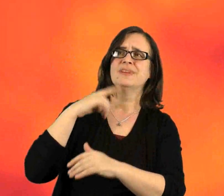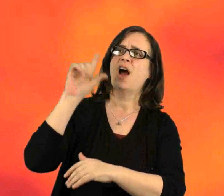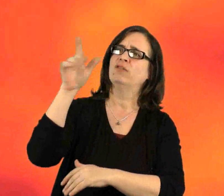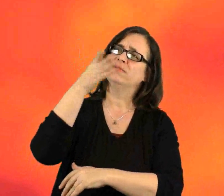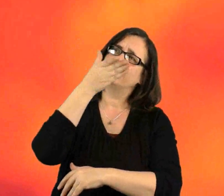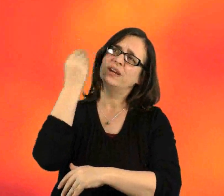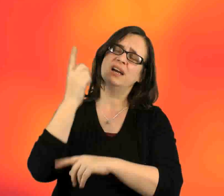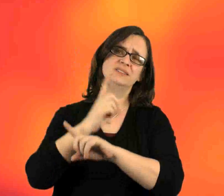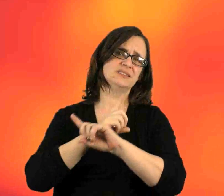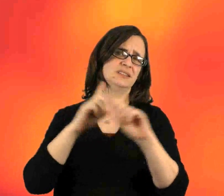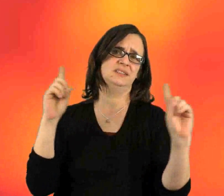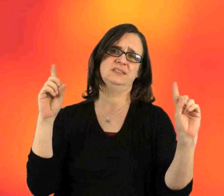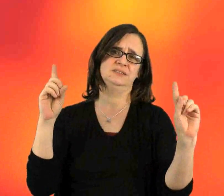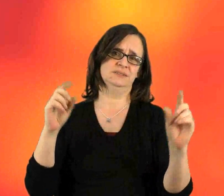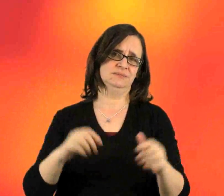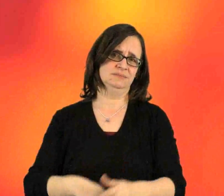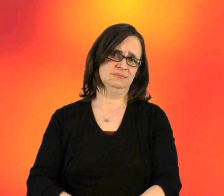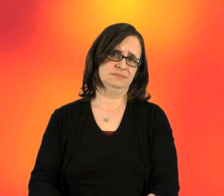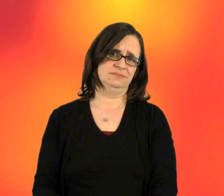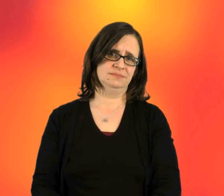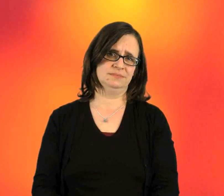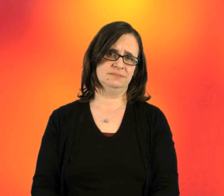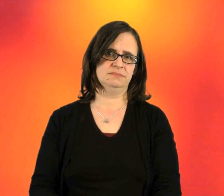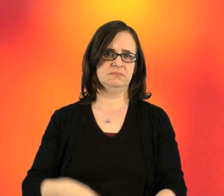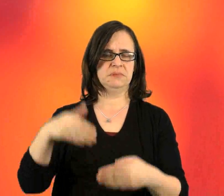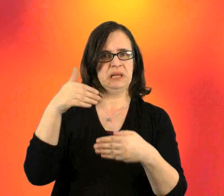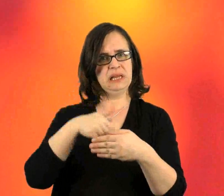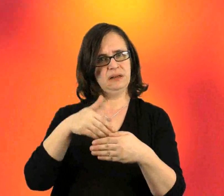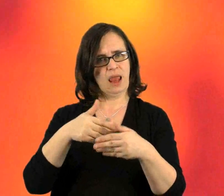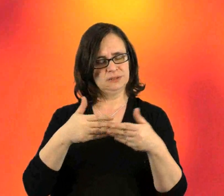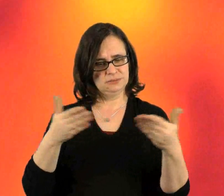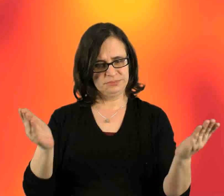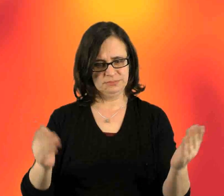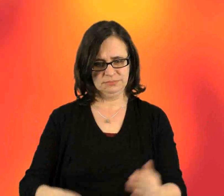und vergisst Gott nicht Was bedeutet das?